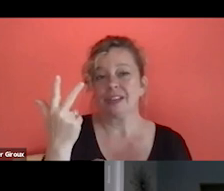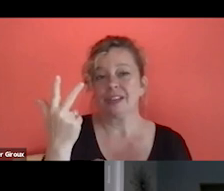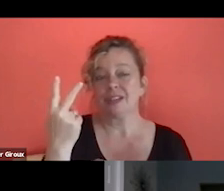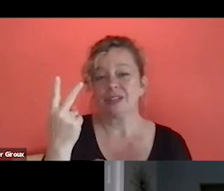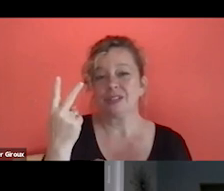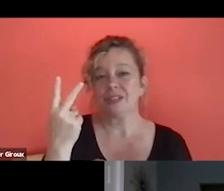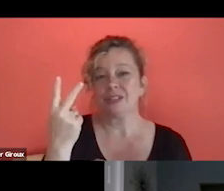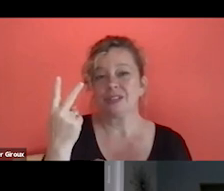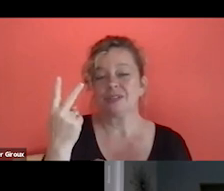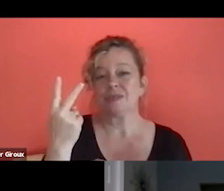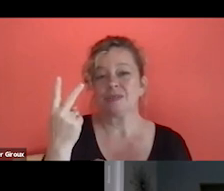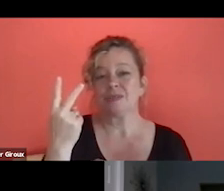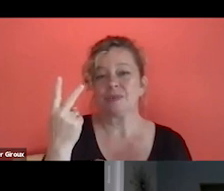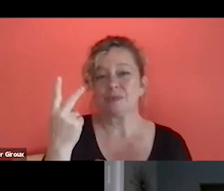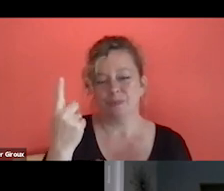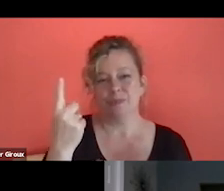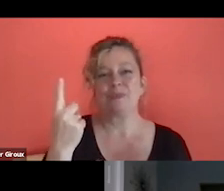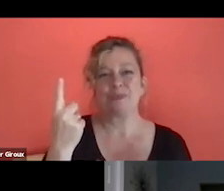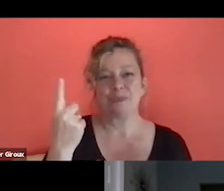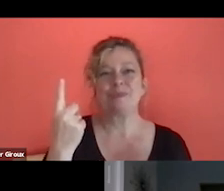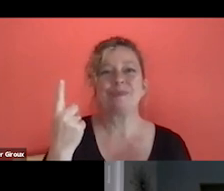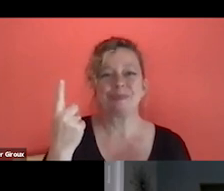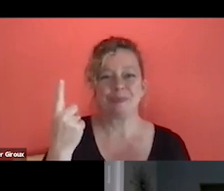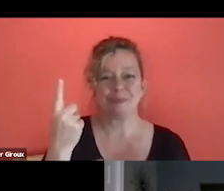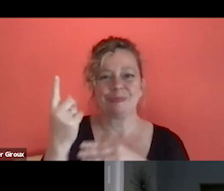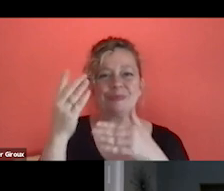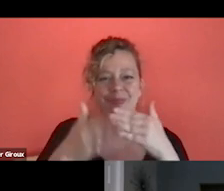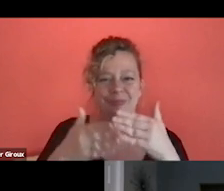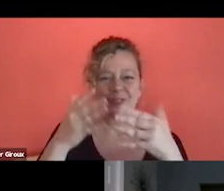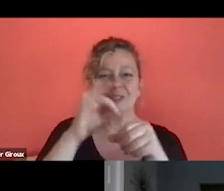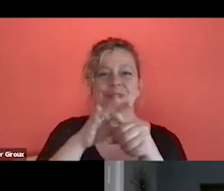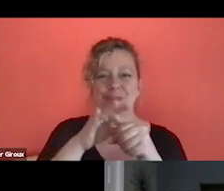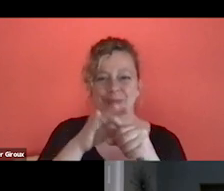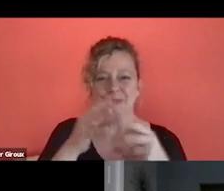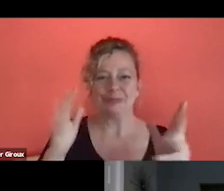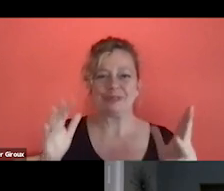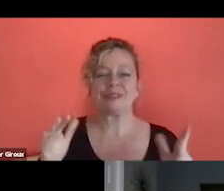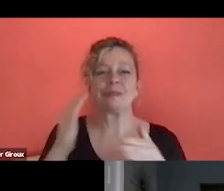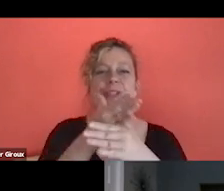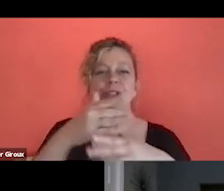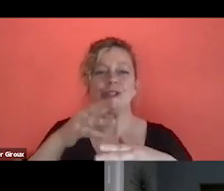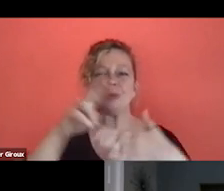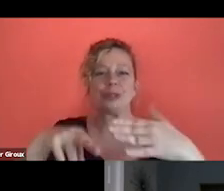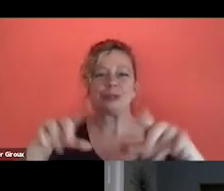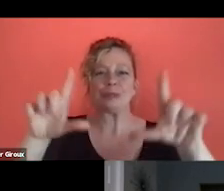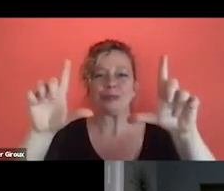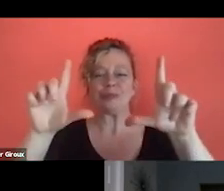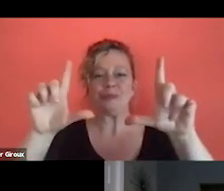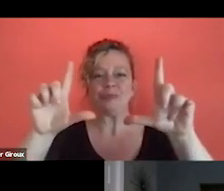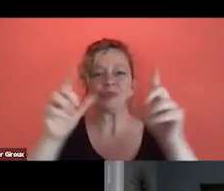dos, uno. Terminaremos la encuesta. Permítanme compartir los resultados con todos.